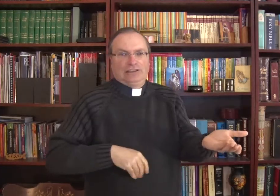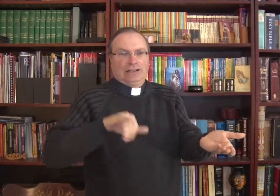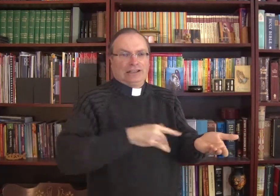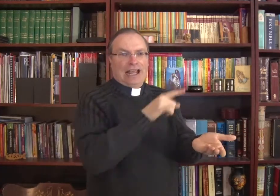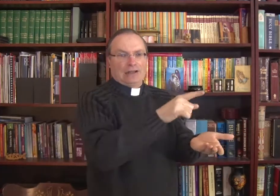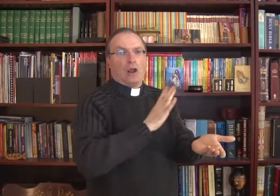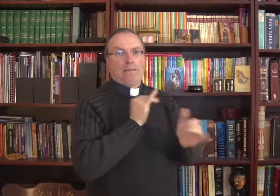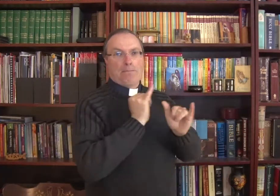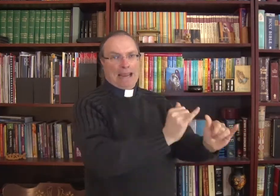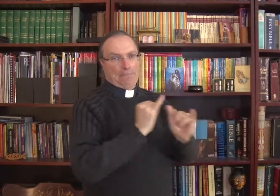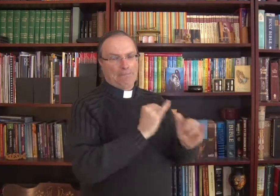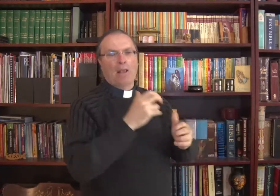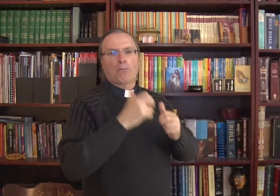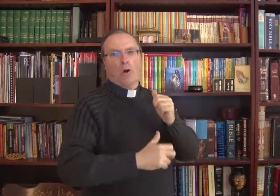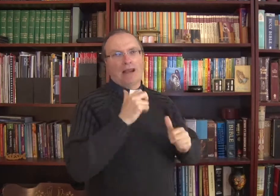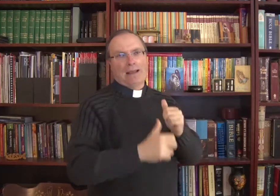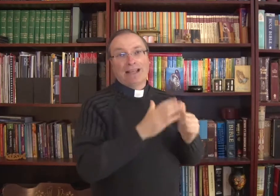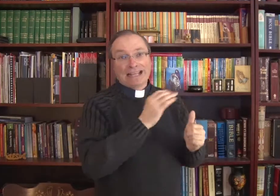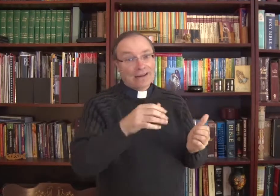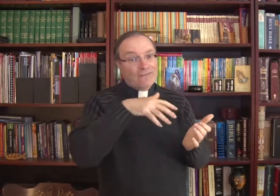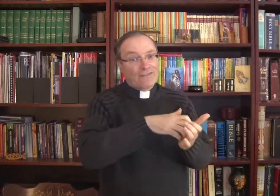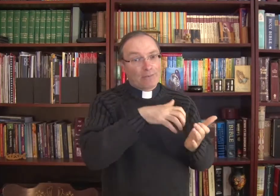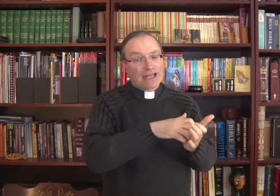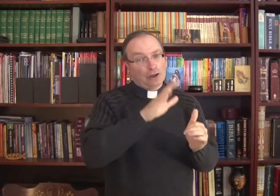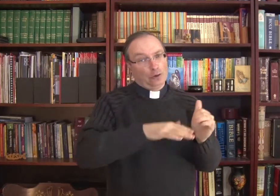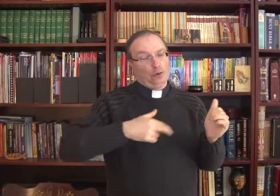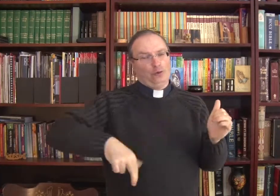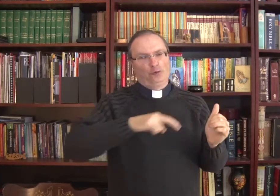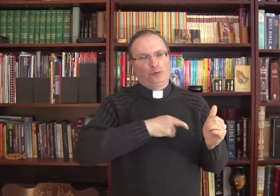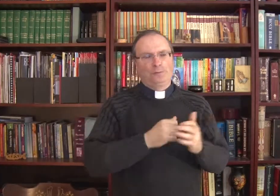car ils ont les mêmes problèmes et faiblesses que nous.